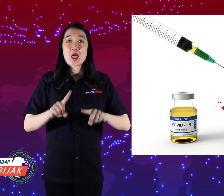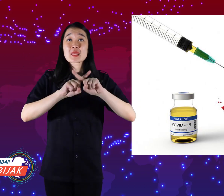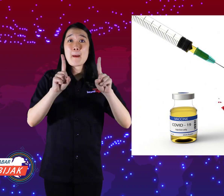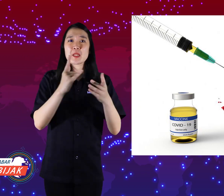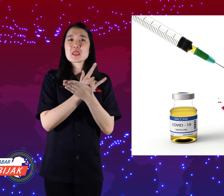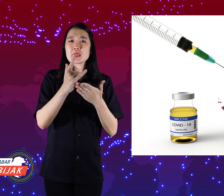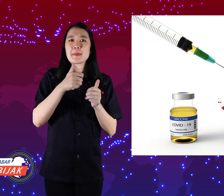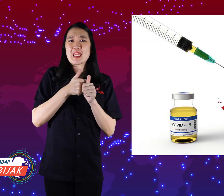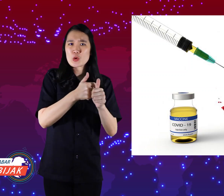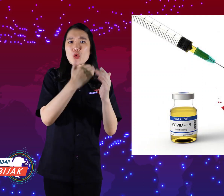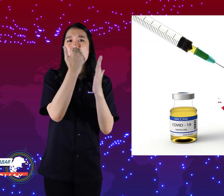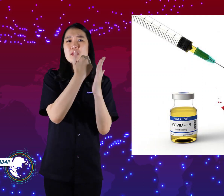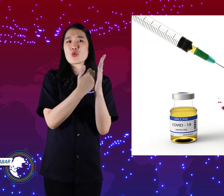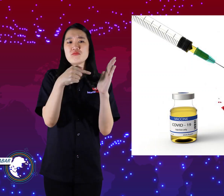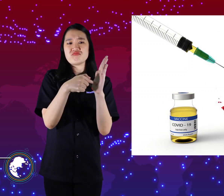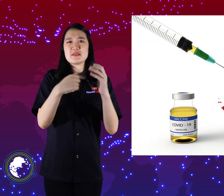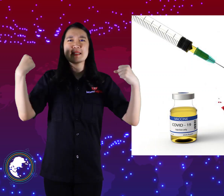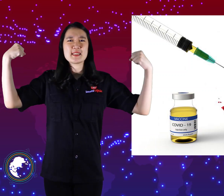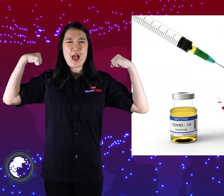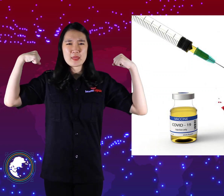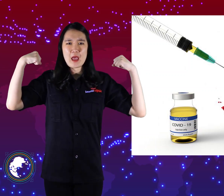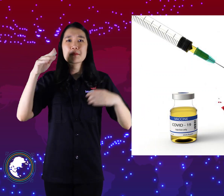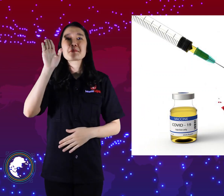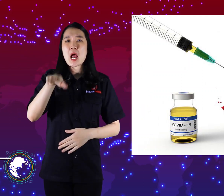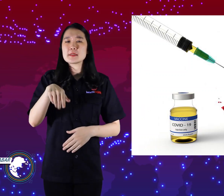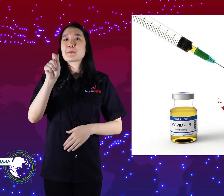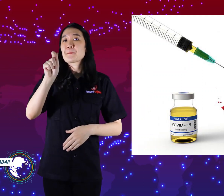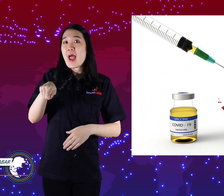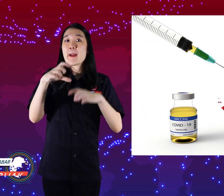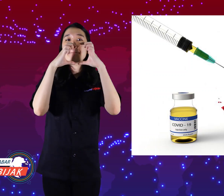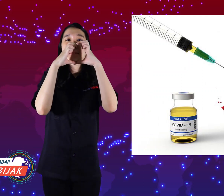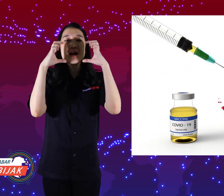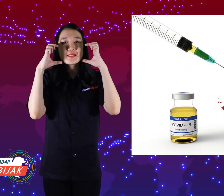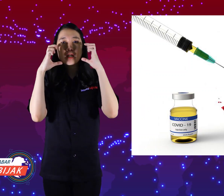Tapi tetap taat protokol Kesehatan, tetap pakai makser,